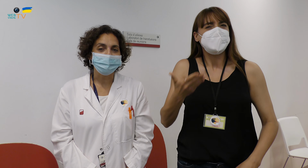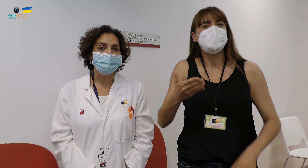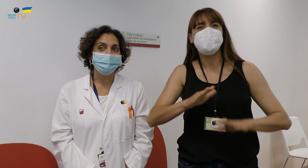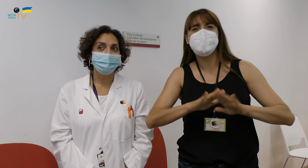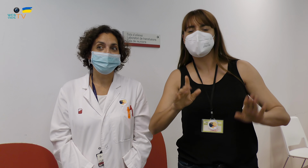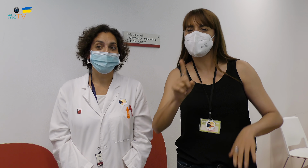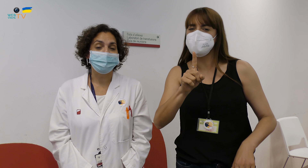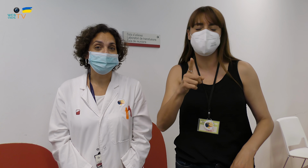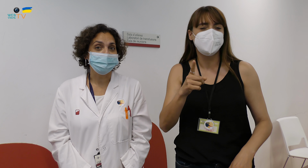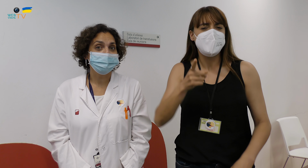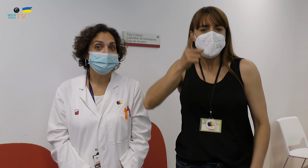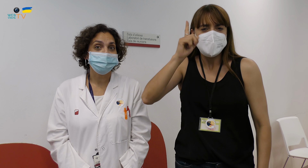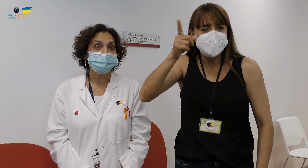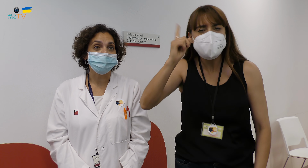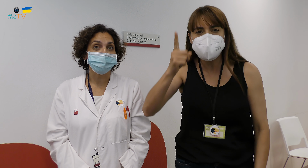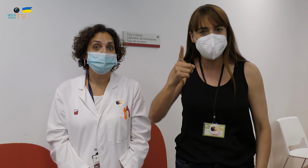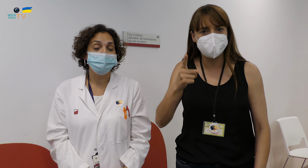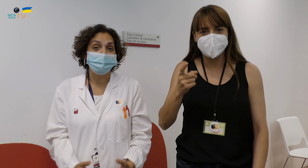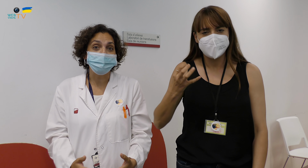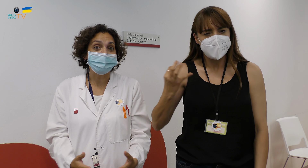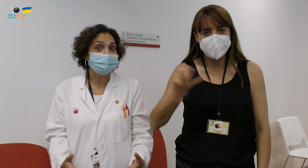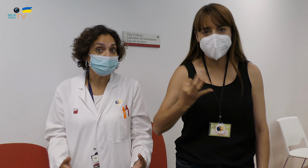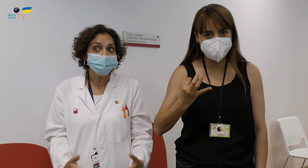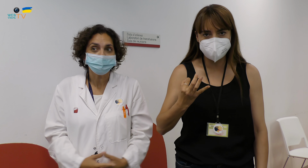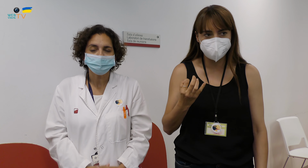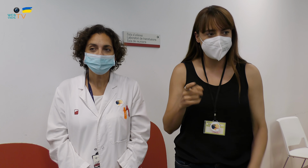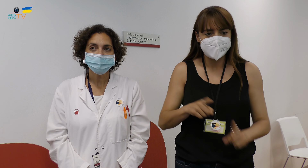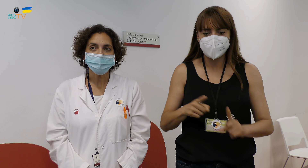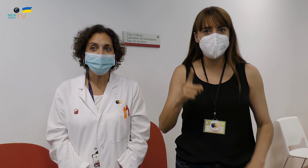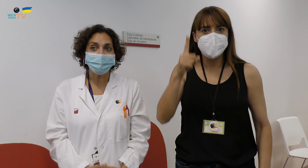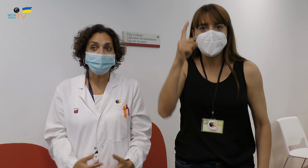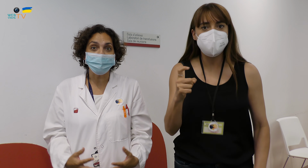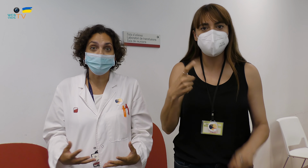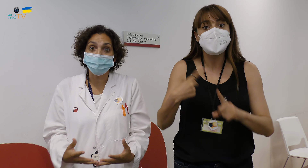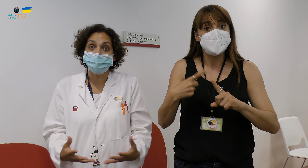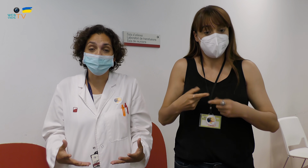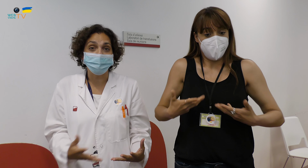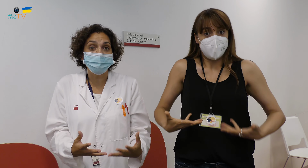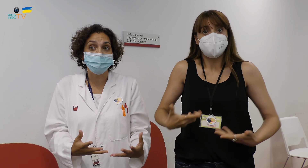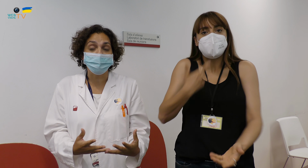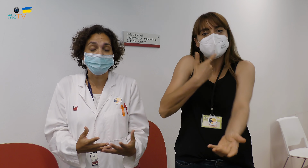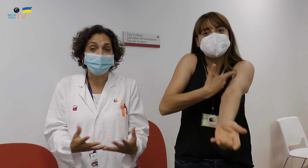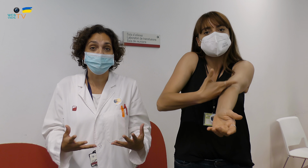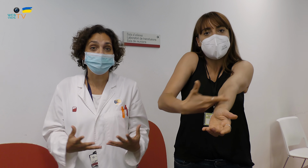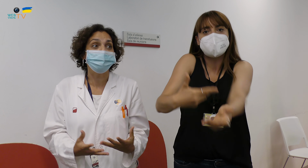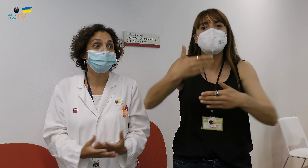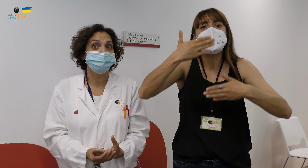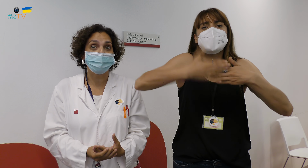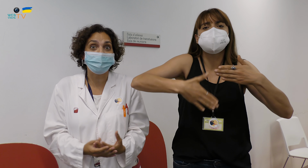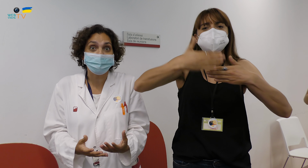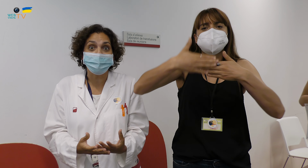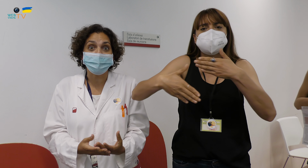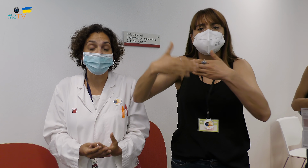Avui en dia la sang és un recurs limitat que només tenim als centres gràcies